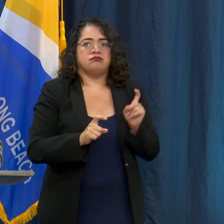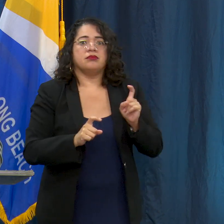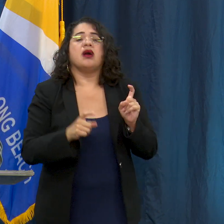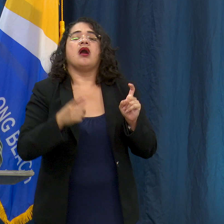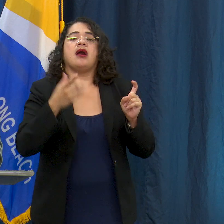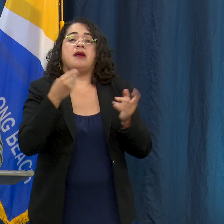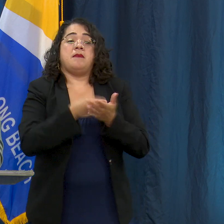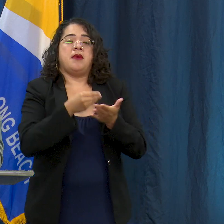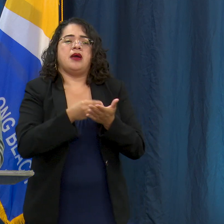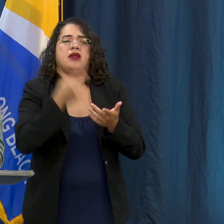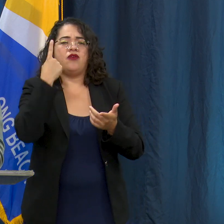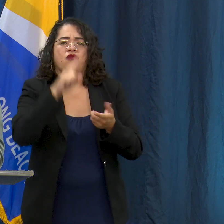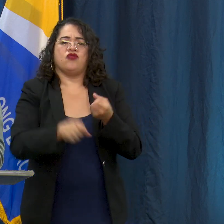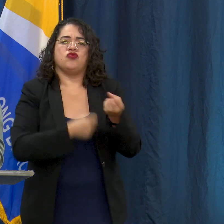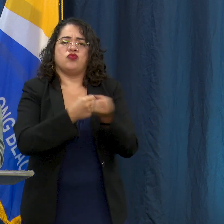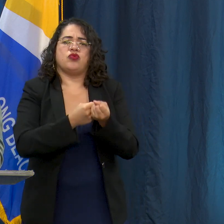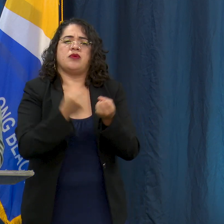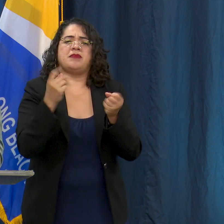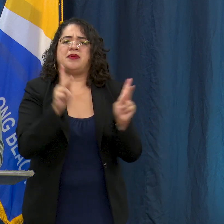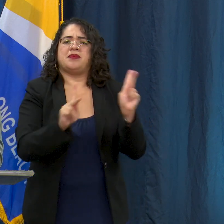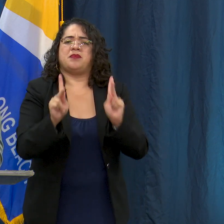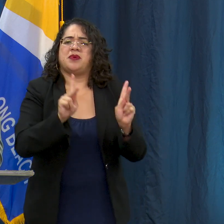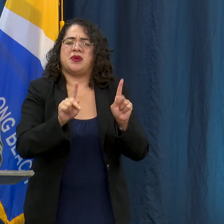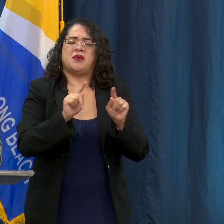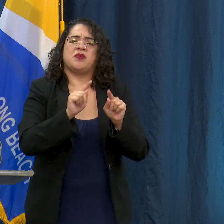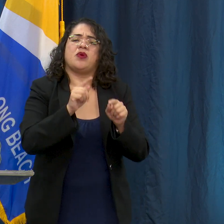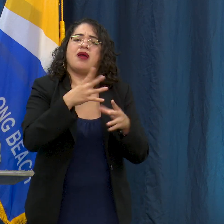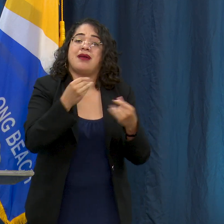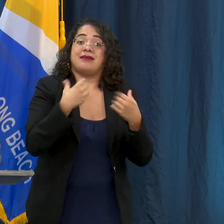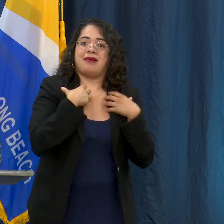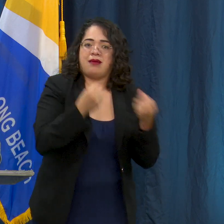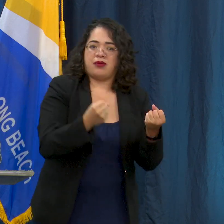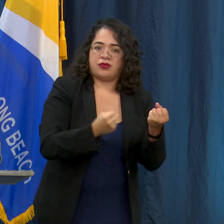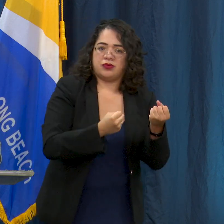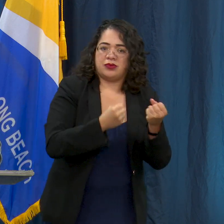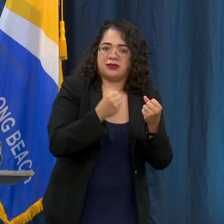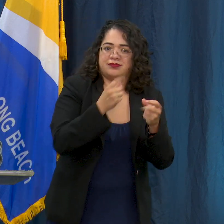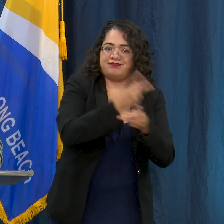bureaus al condado de los ángeles in saben como nuestro ciudad de long beach